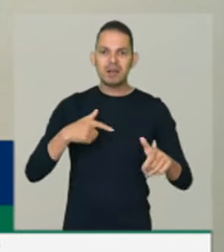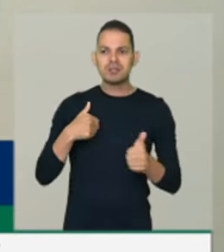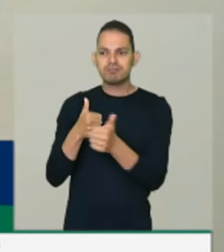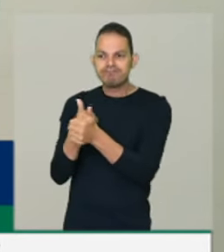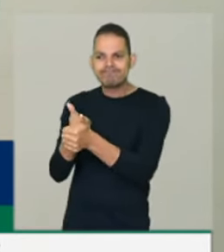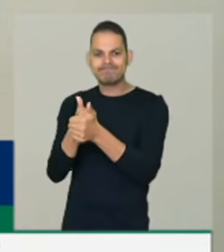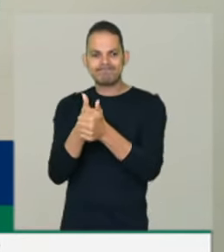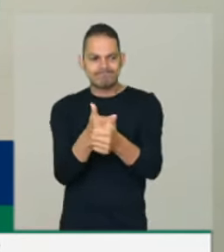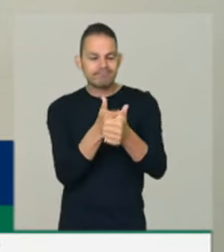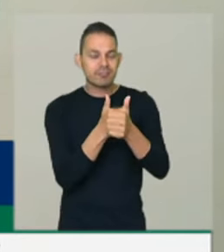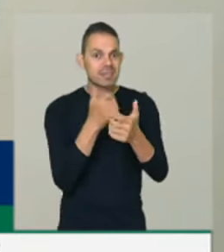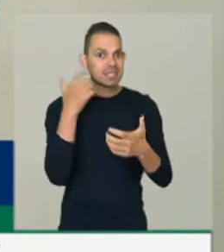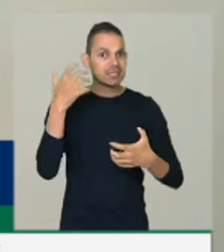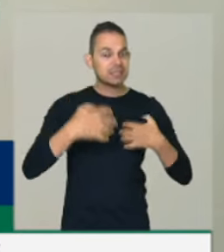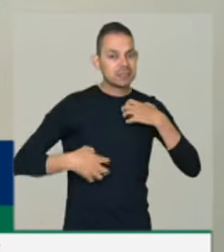SAÚDE QUE ESTÃO NO ESGOTAMENTO, ESTÃO